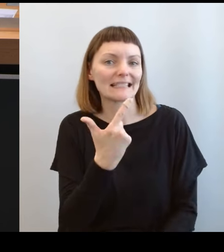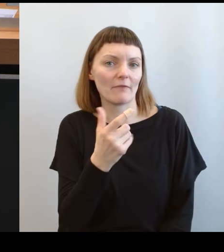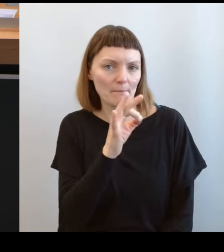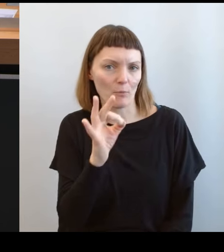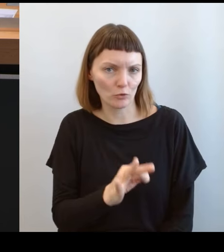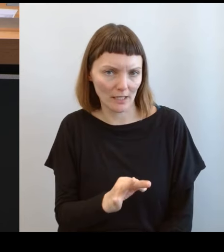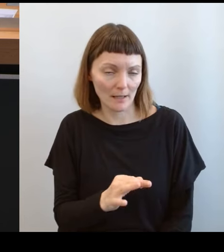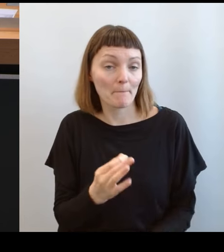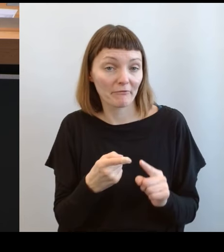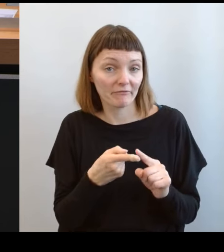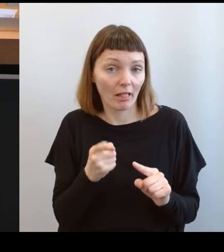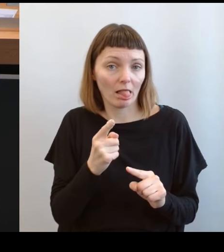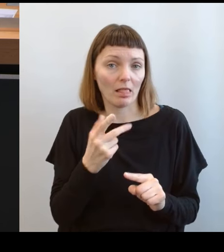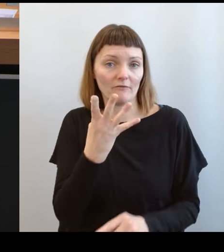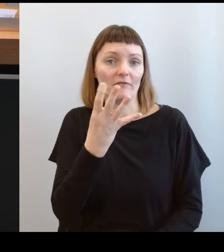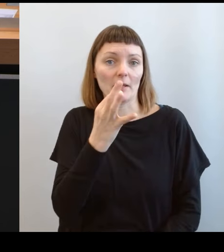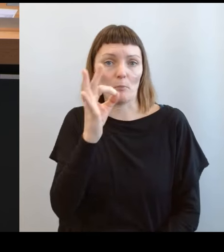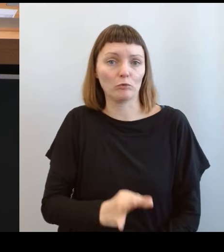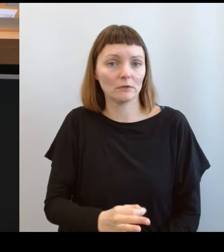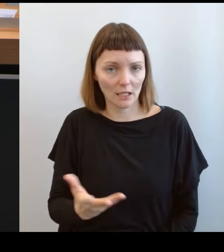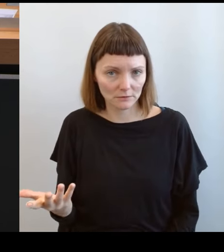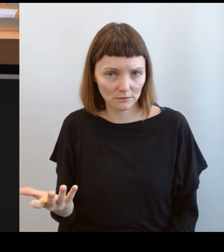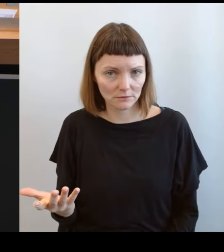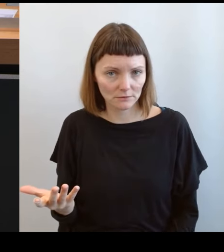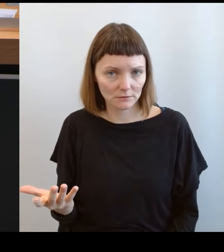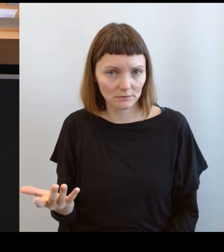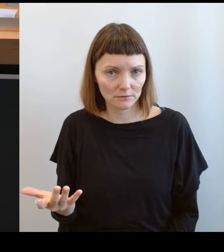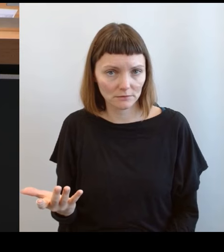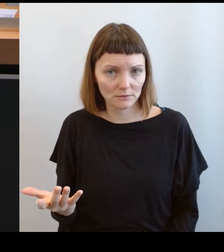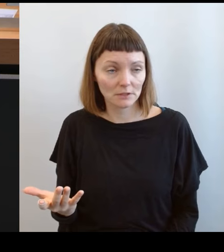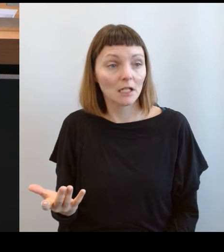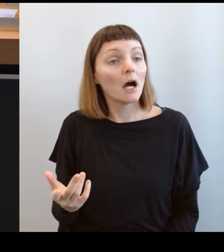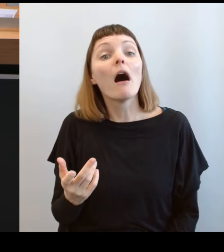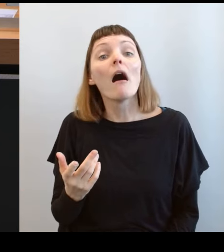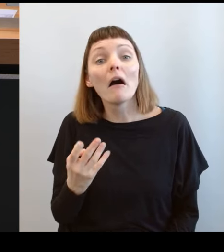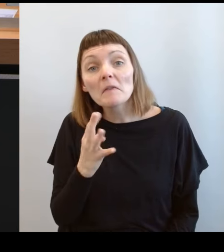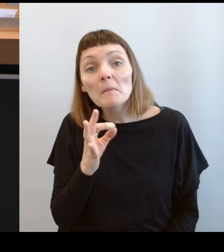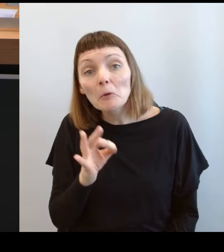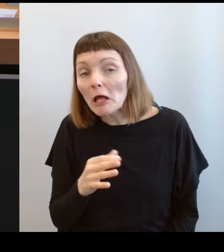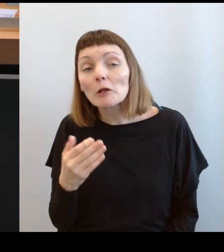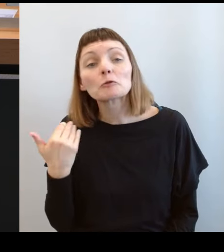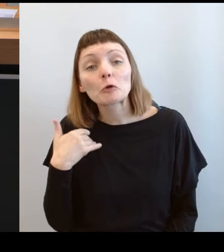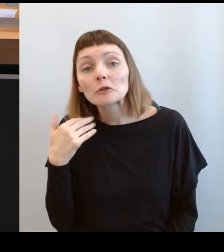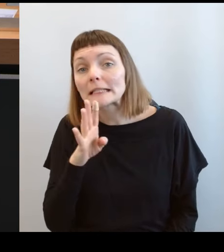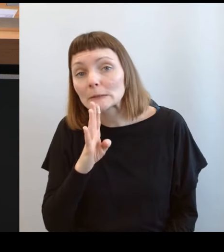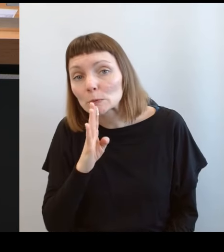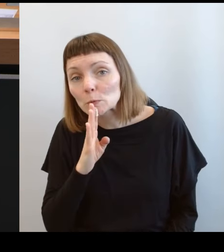Aber selbst das reichte nicht aus, die Staaten, die schon immer auf Inflation setzten, handlungsfähig zu halten.